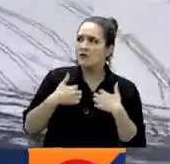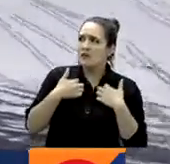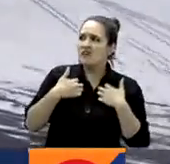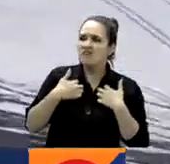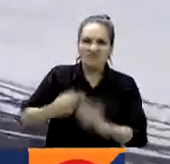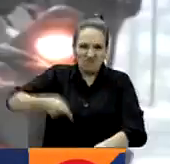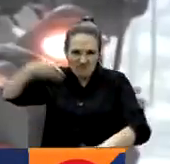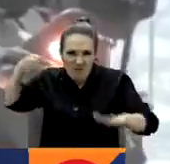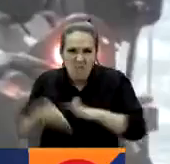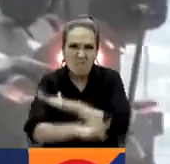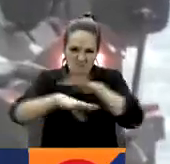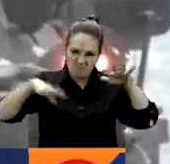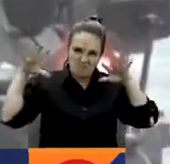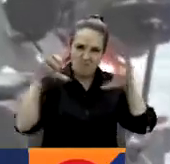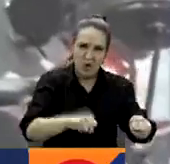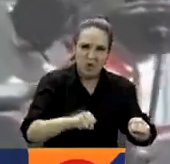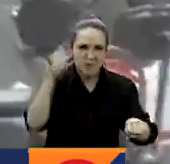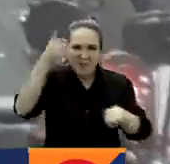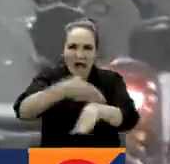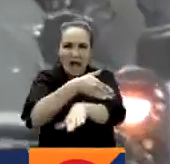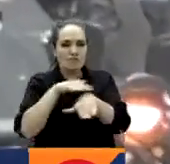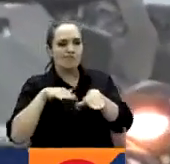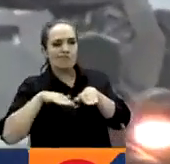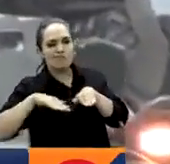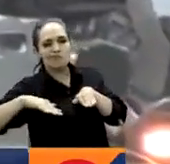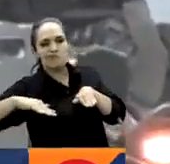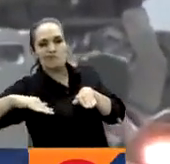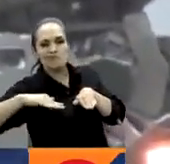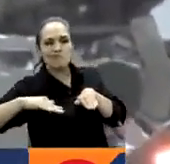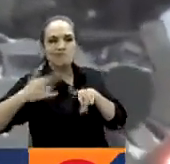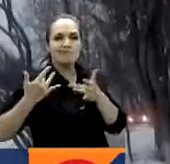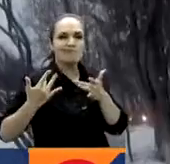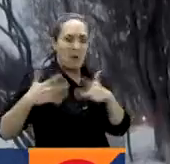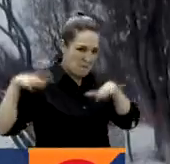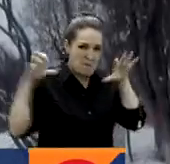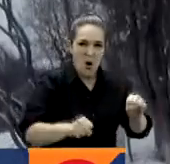SOLDADOS RUSOS PASAR DE SER UNA